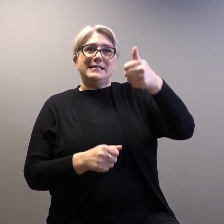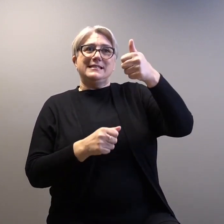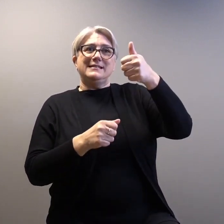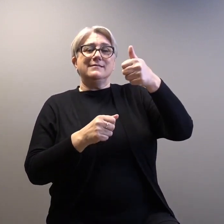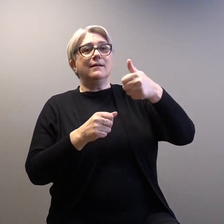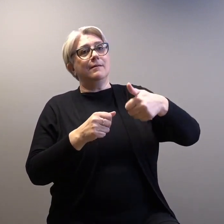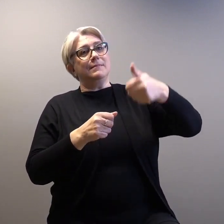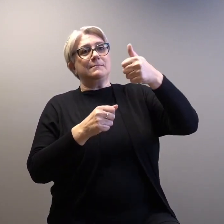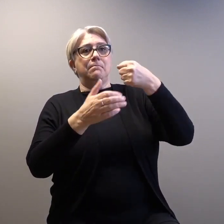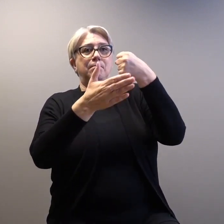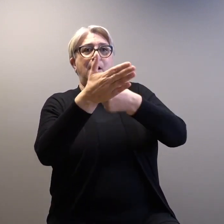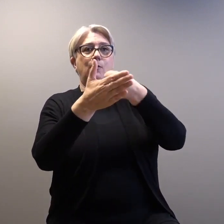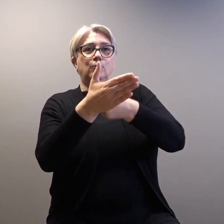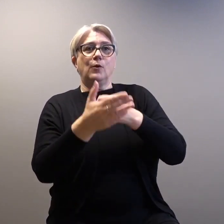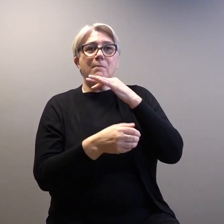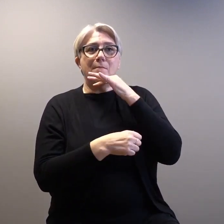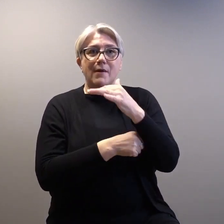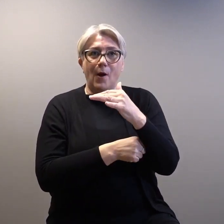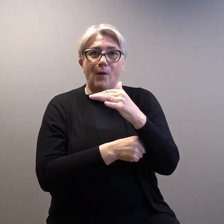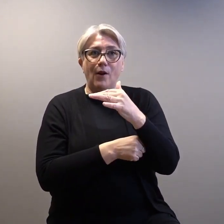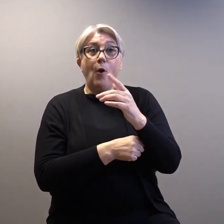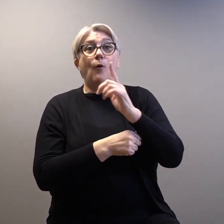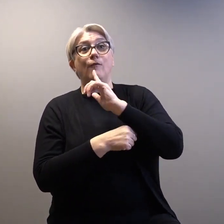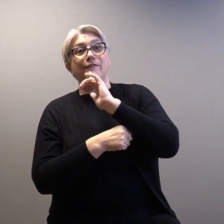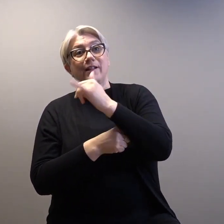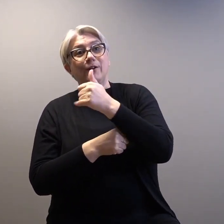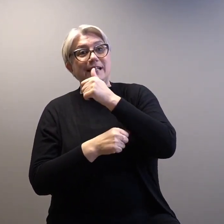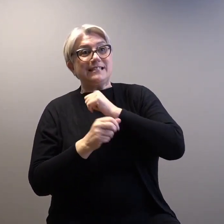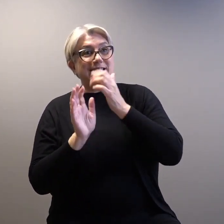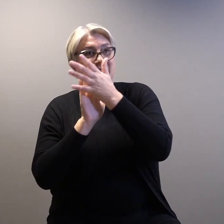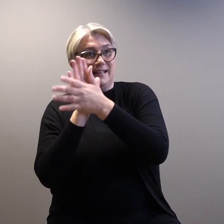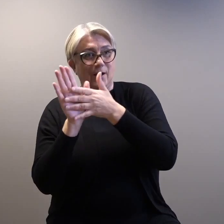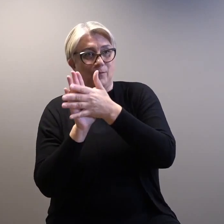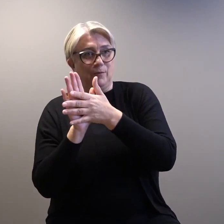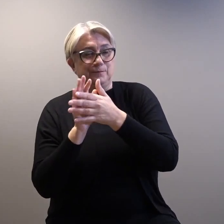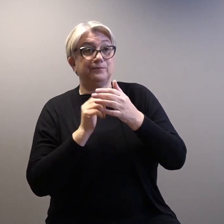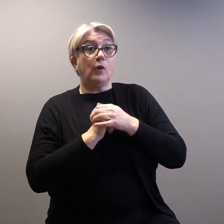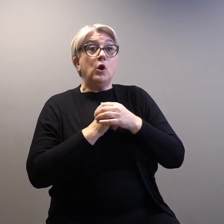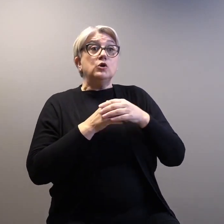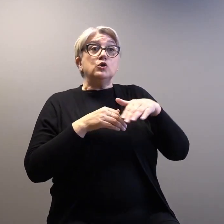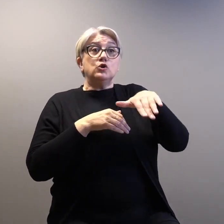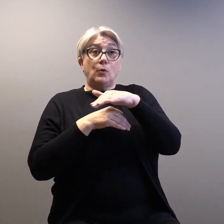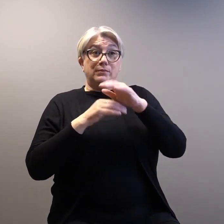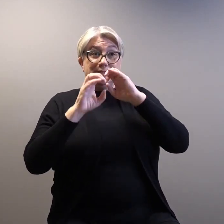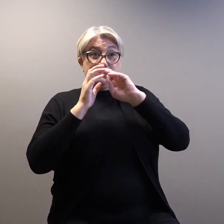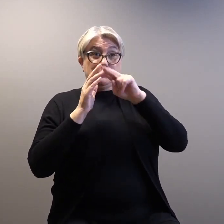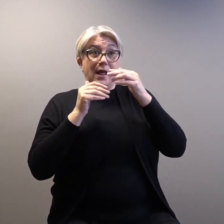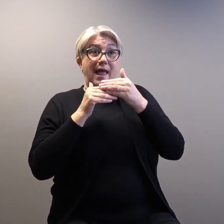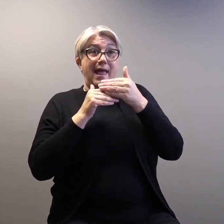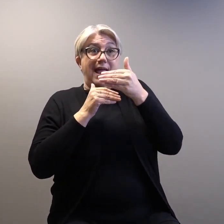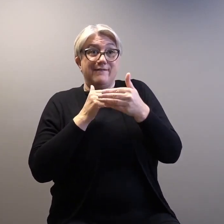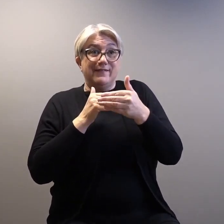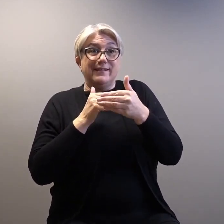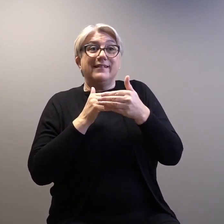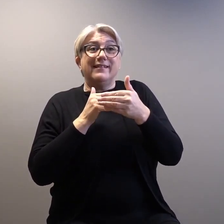sitt helsta baráttumál og með því viðurkenningu á íslensku táknmáli. Eftir stofnun Samskiptamiðstöðvar